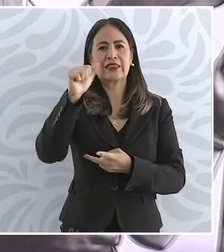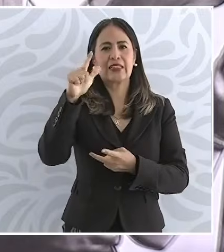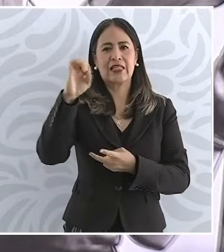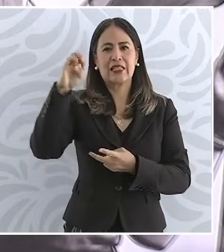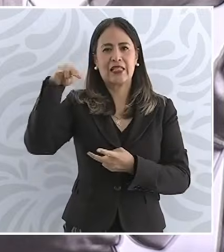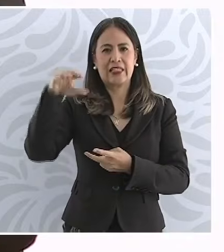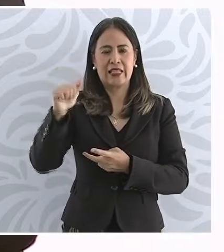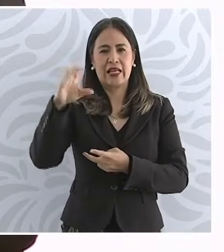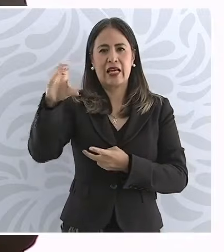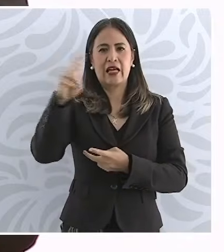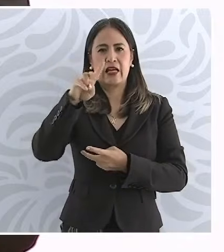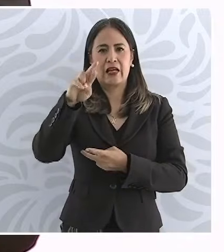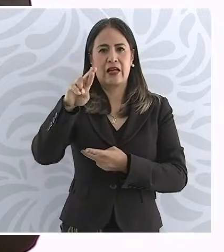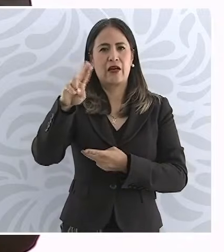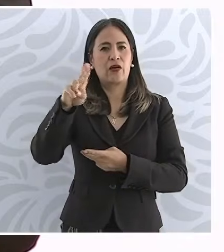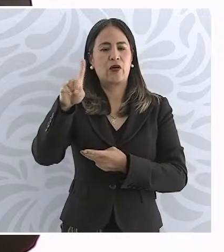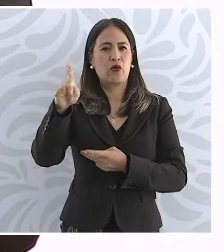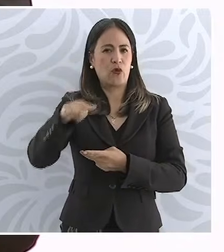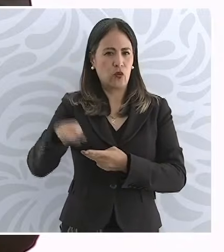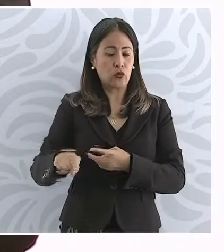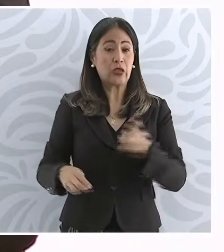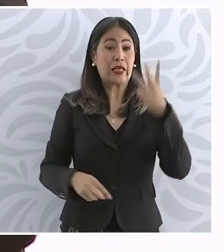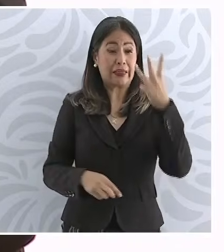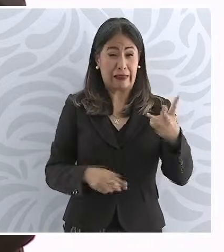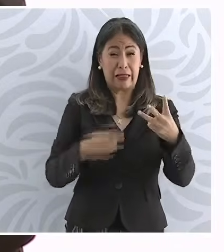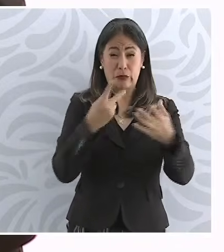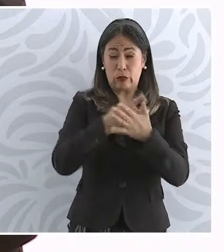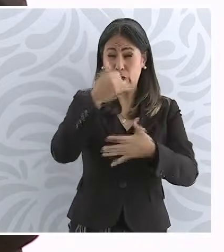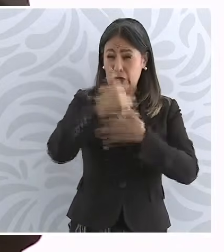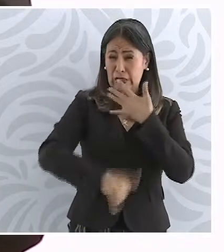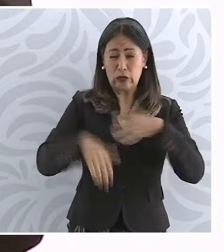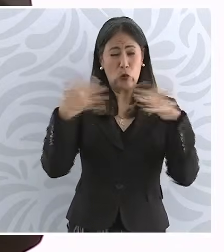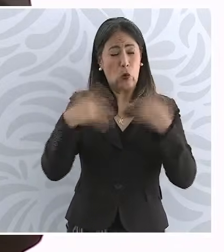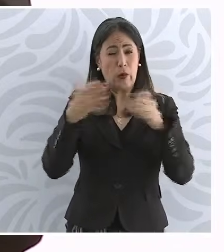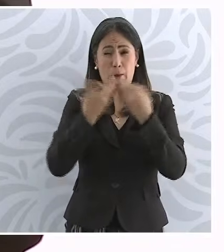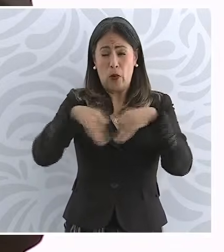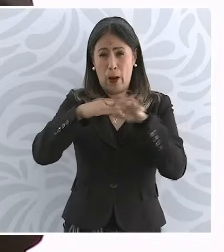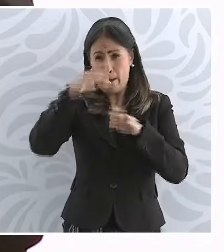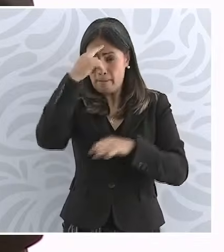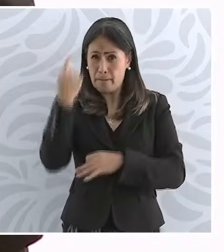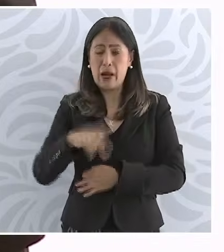proyectos emblemáticos que nos permitirán alcanzar la autosuficiencia en productos petroleros al